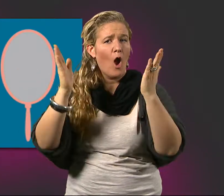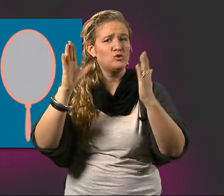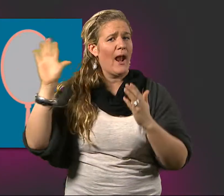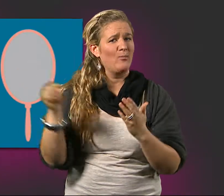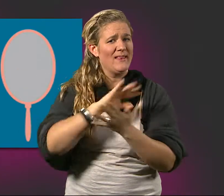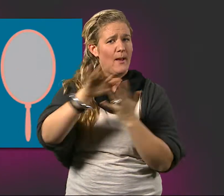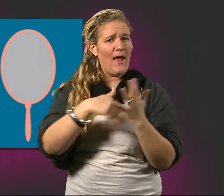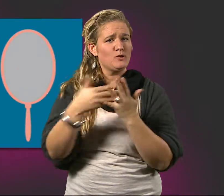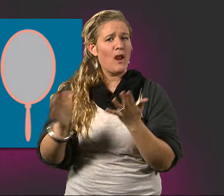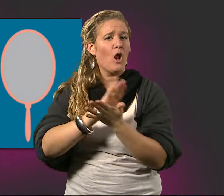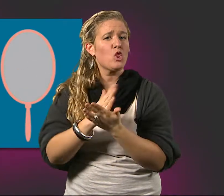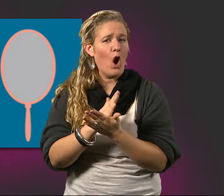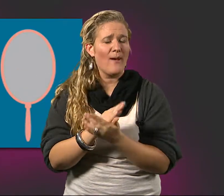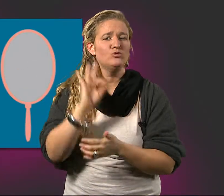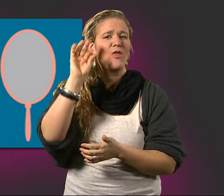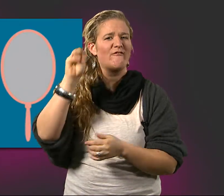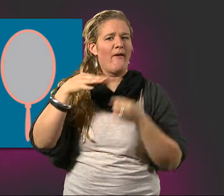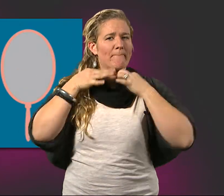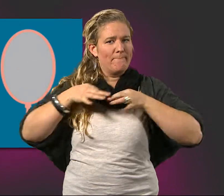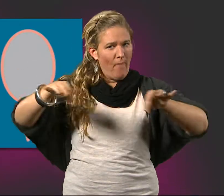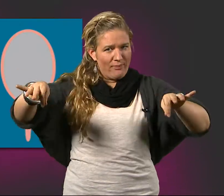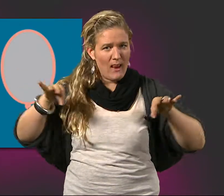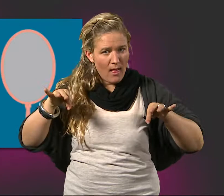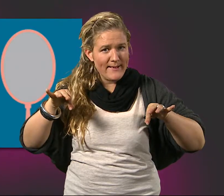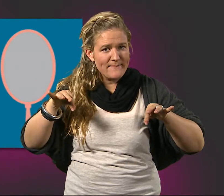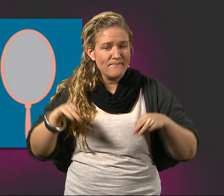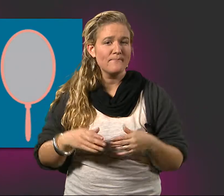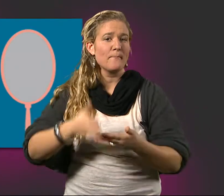Die Führung mit Gebärdensprachdolmetscher